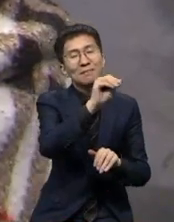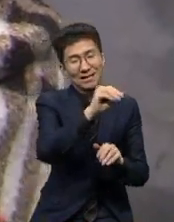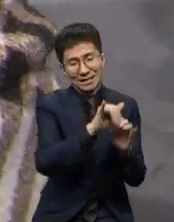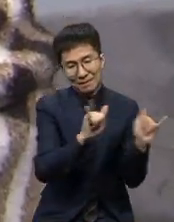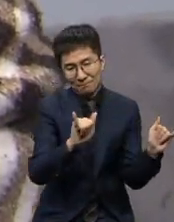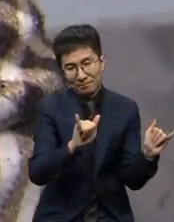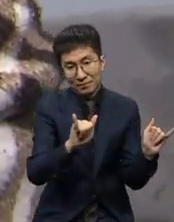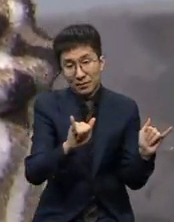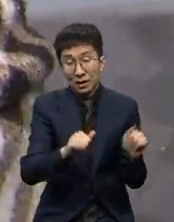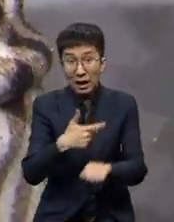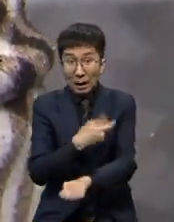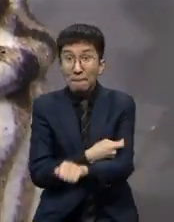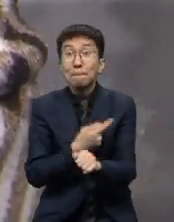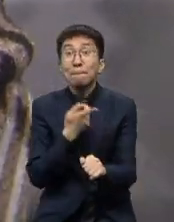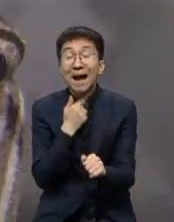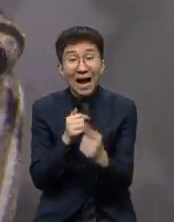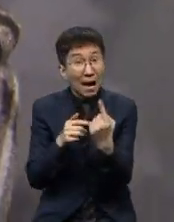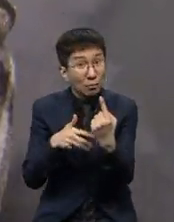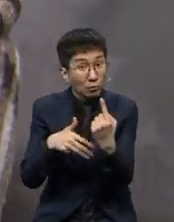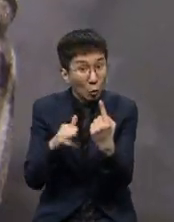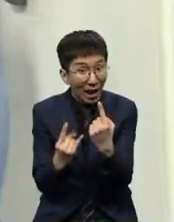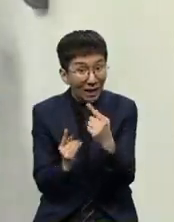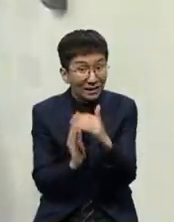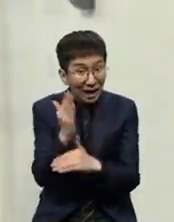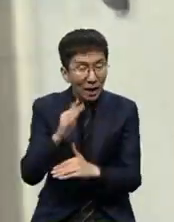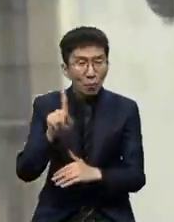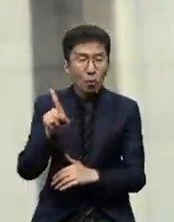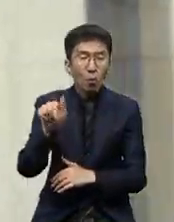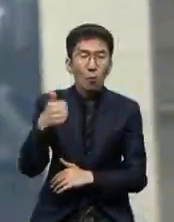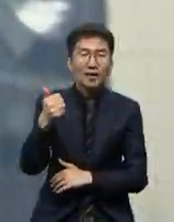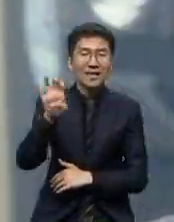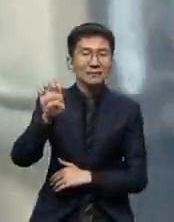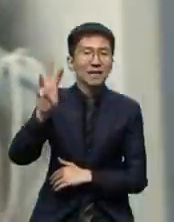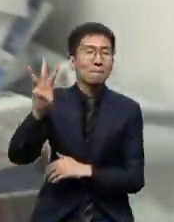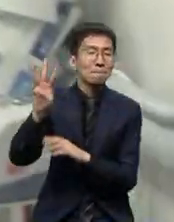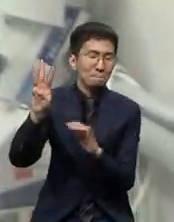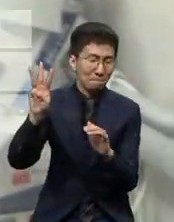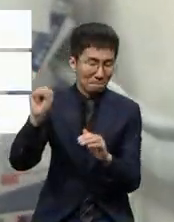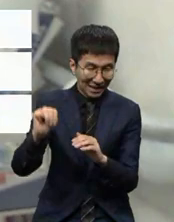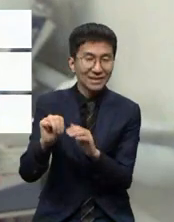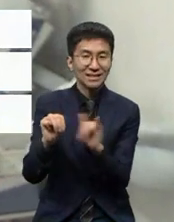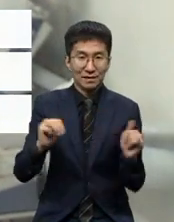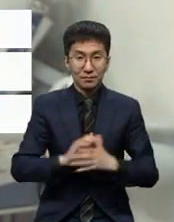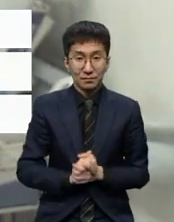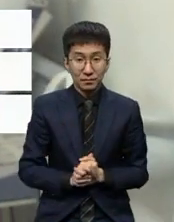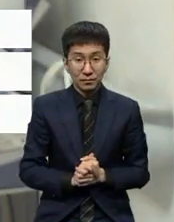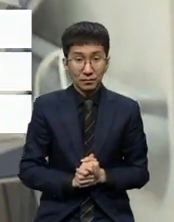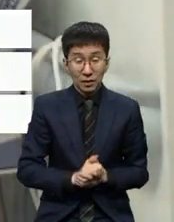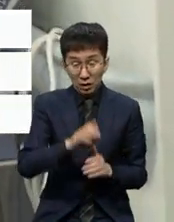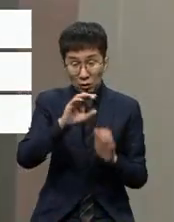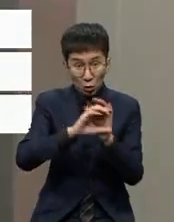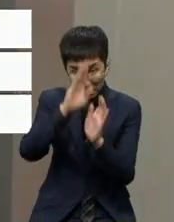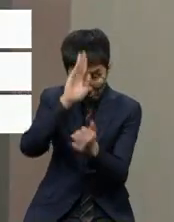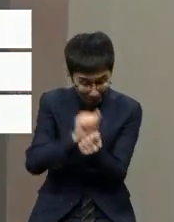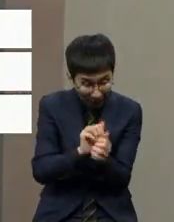맞은 사람은 543만 명입니다. 늘어나는 코로나 위중증 환자를 수용할 병상과 의료 인력 확충이 중요합니다.